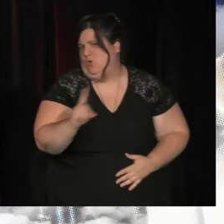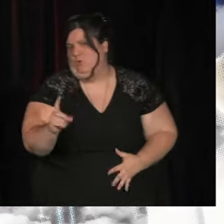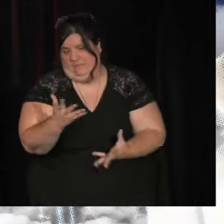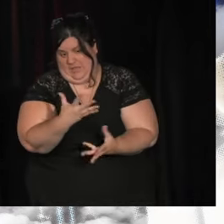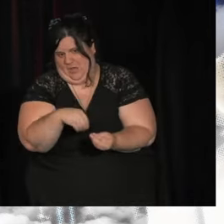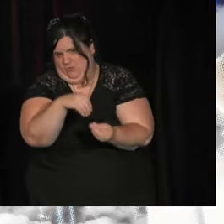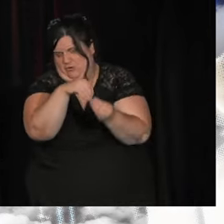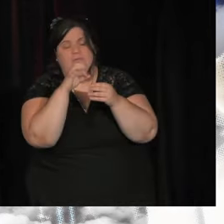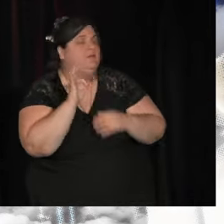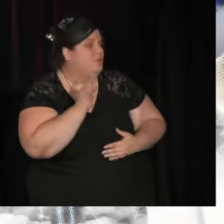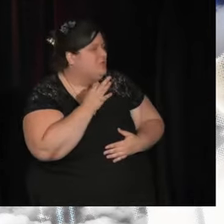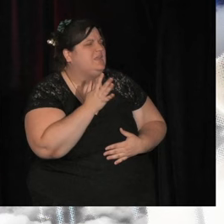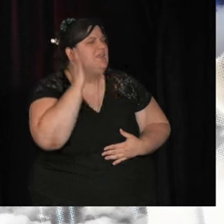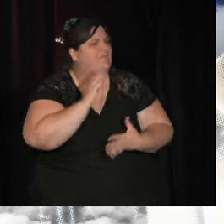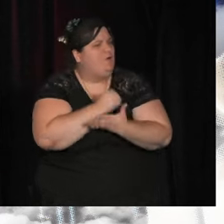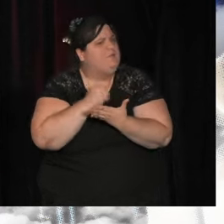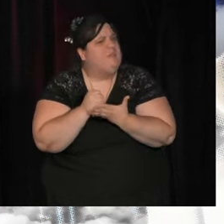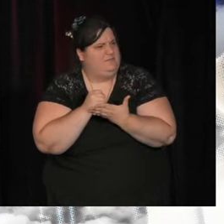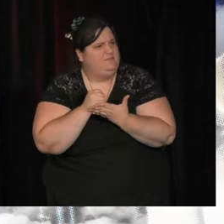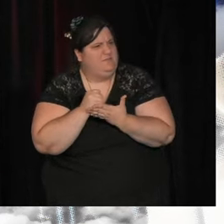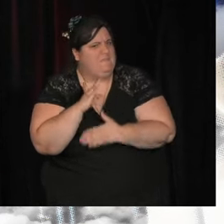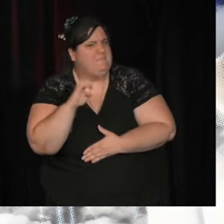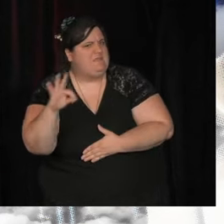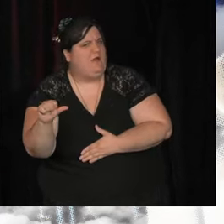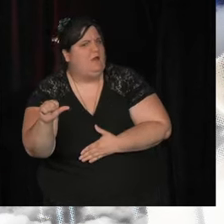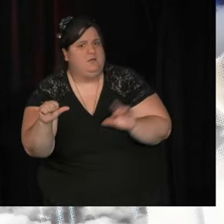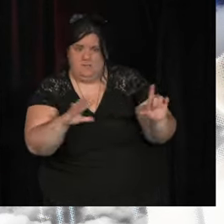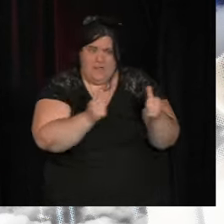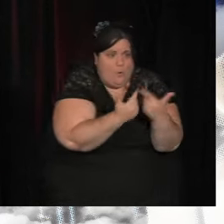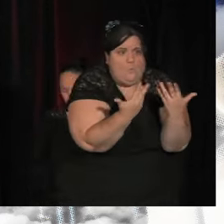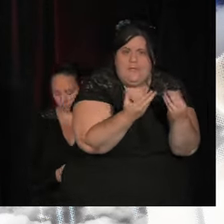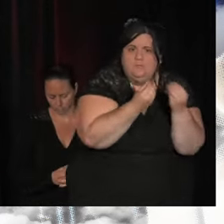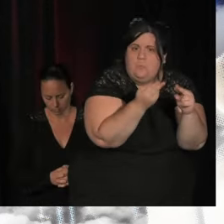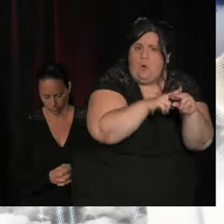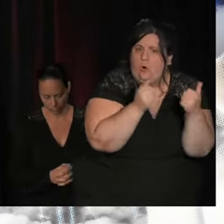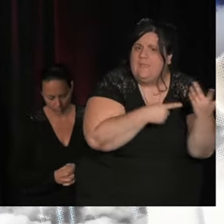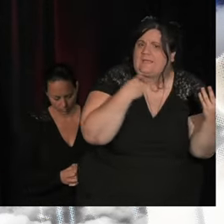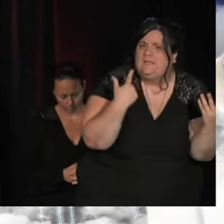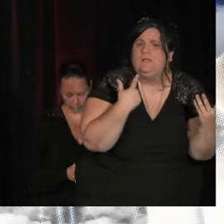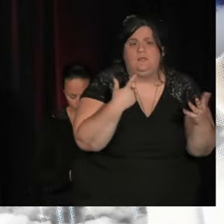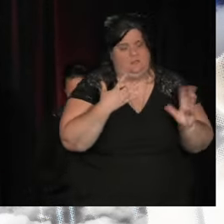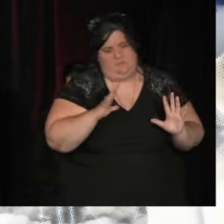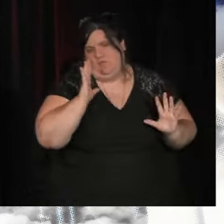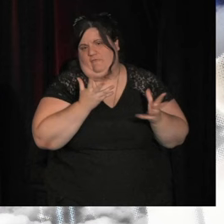Il y avait, je crois, dans la bêta, il y avait le nombre de kills qui était fait. Chose qu'ils ont rajouté dans le 2 d'ailleurs. La toxicité, on pourrait en parler aussi.